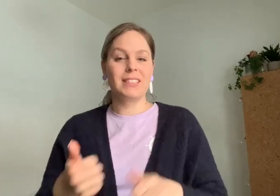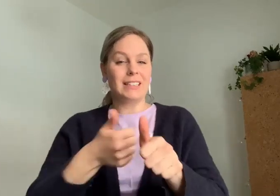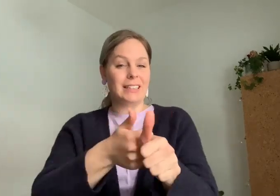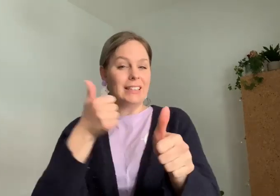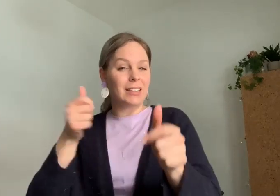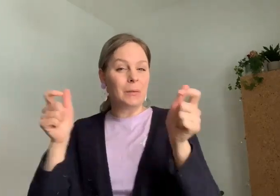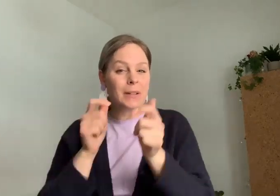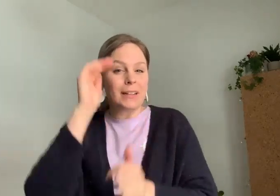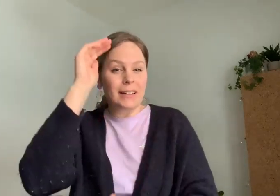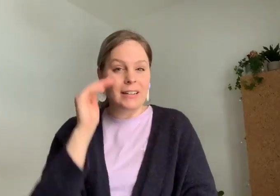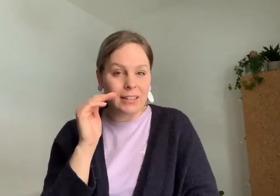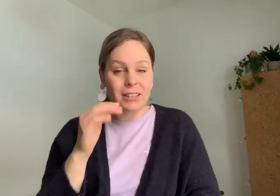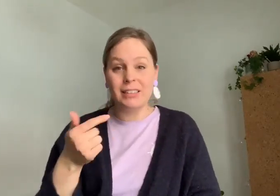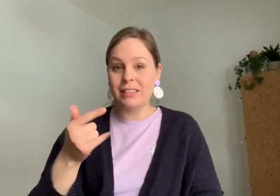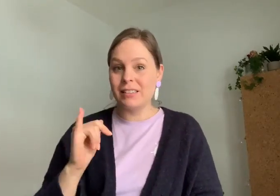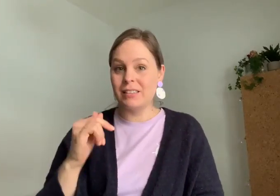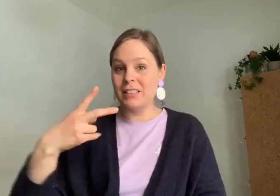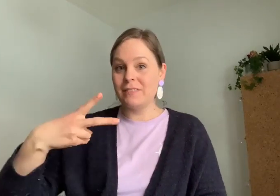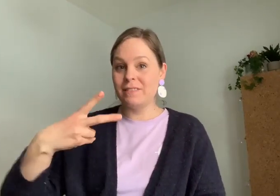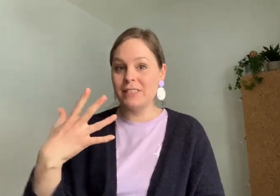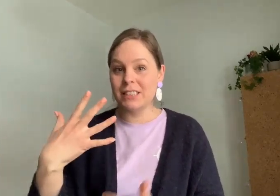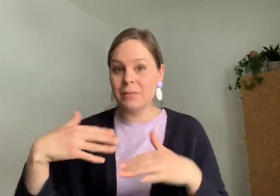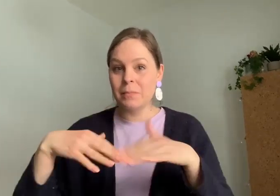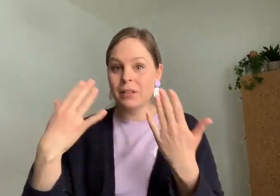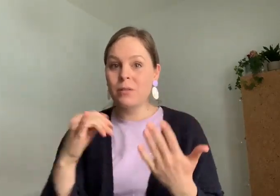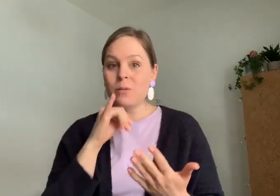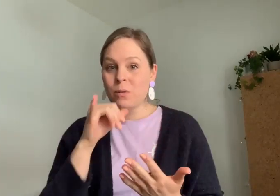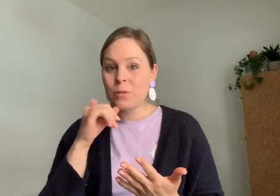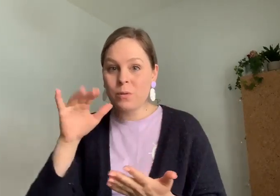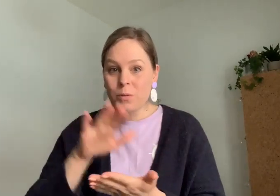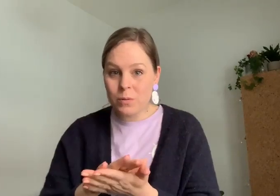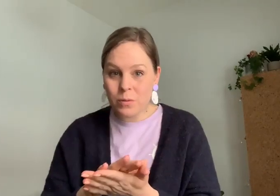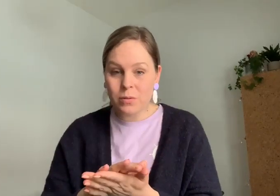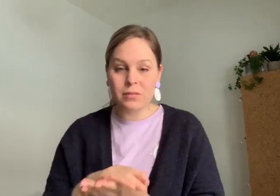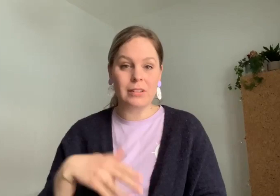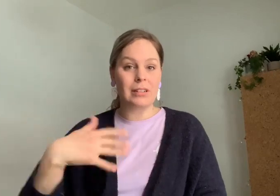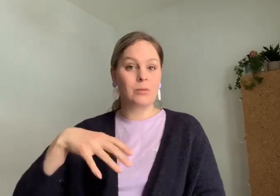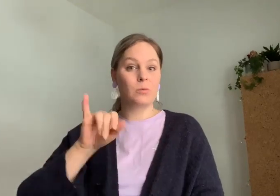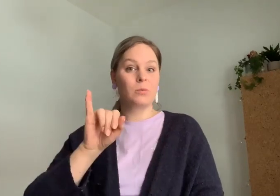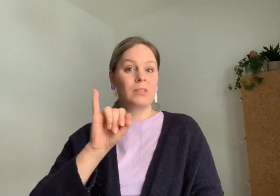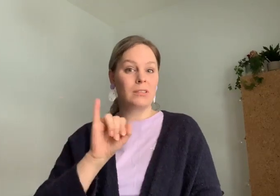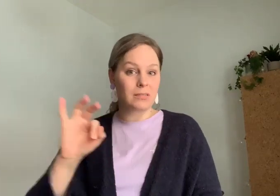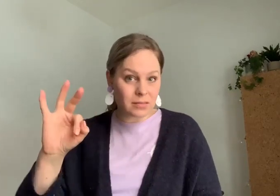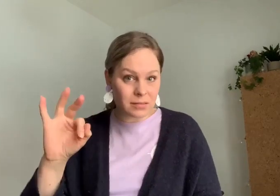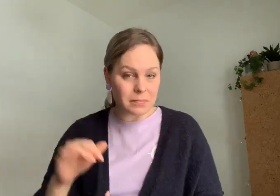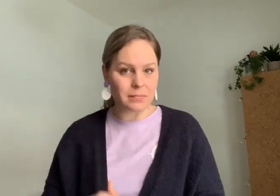Etäyhdistysilta ti 25.4. klo 18-20.